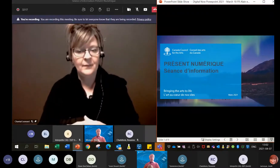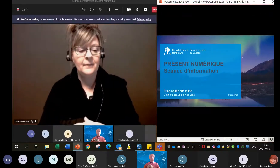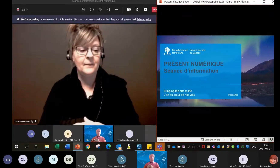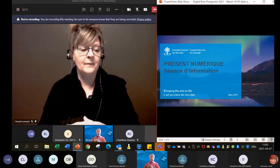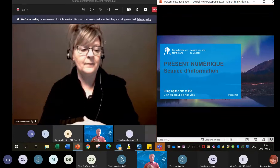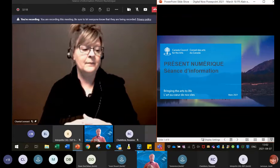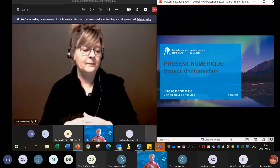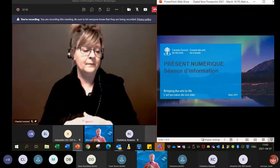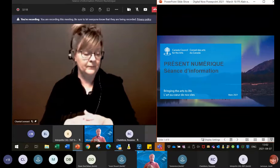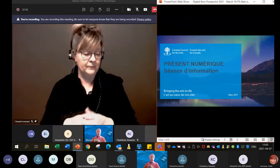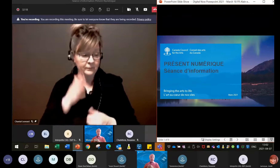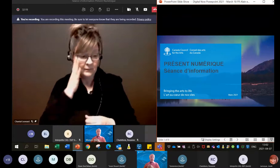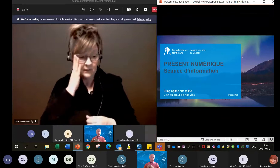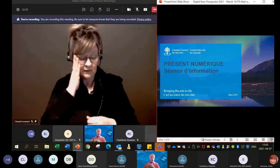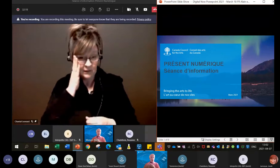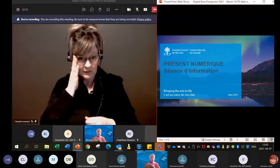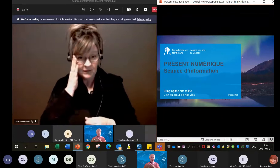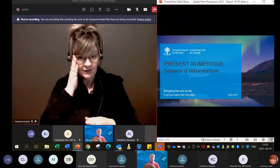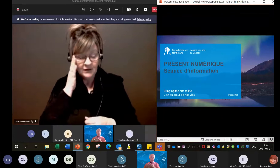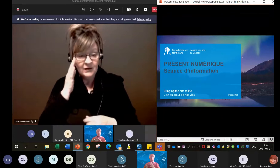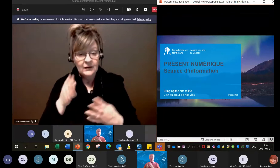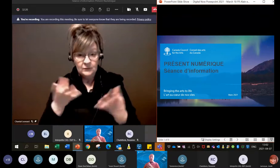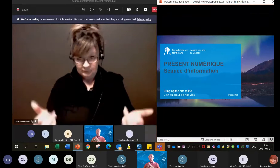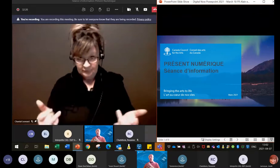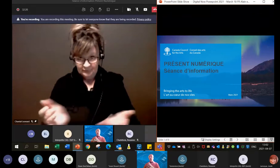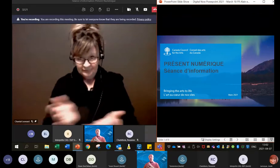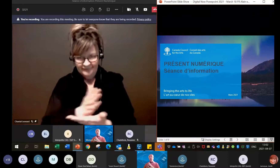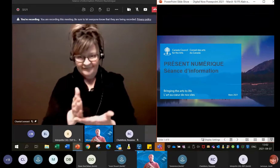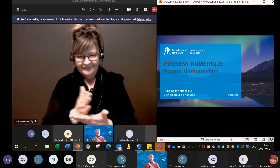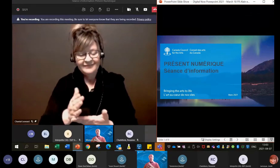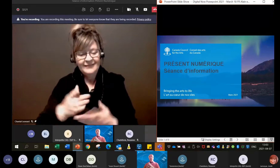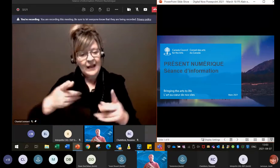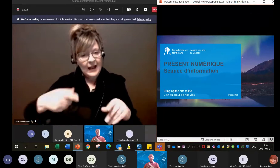vous dire que cette session est enregistrée.